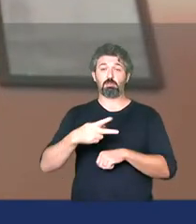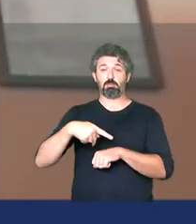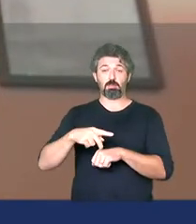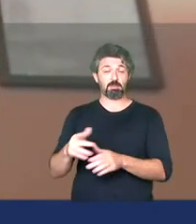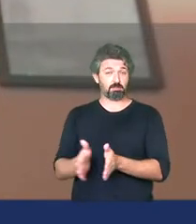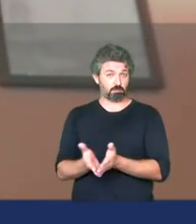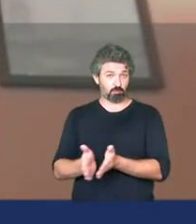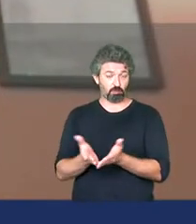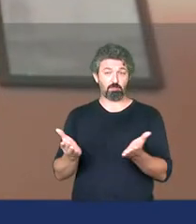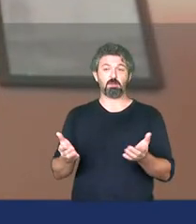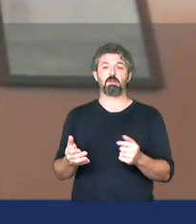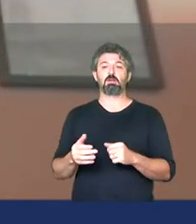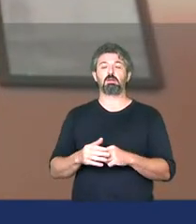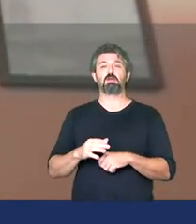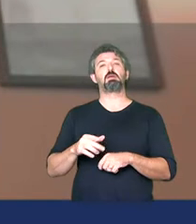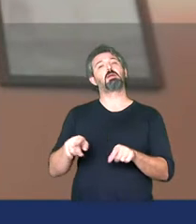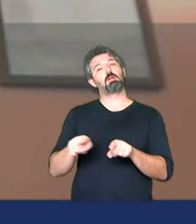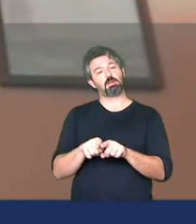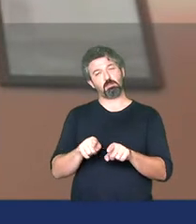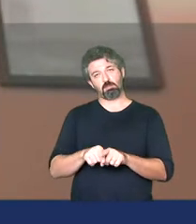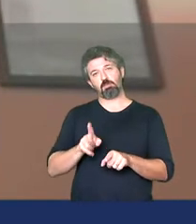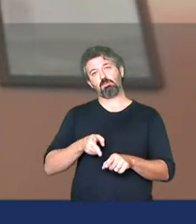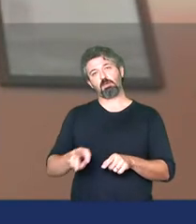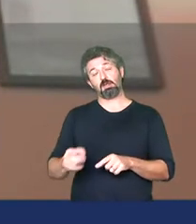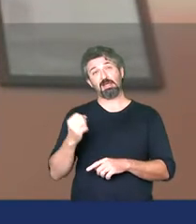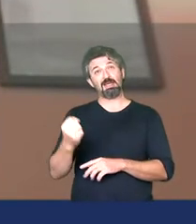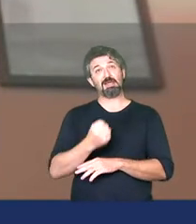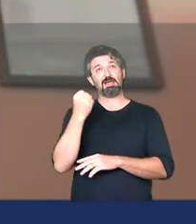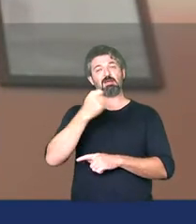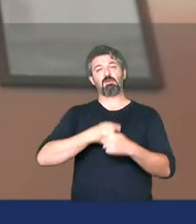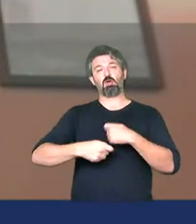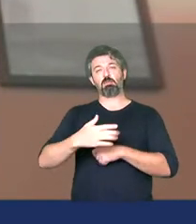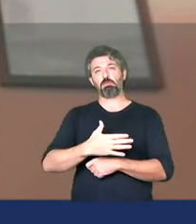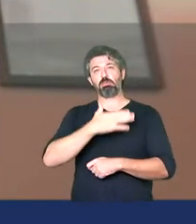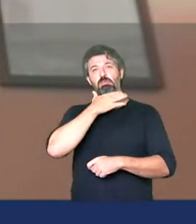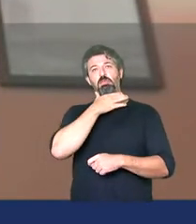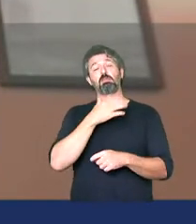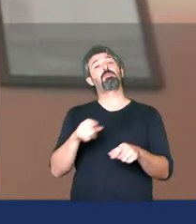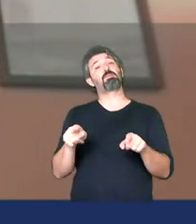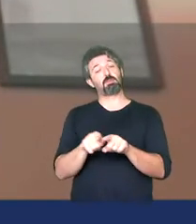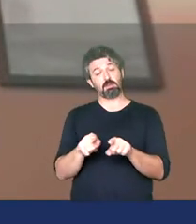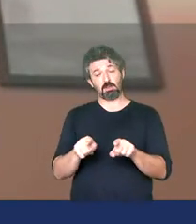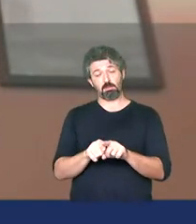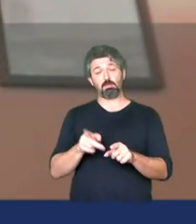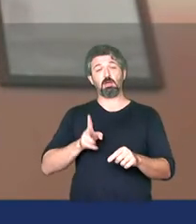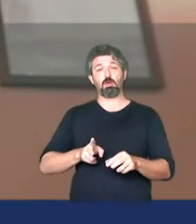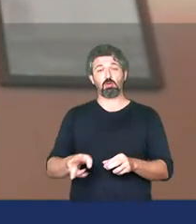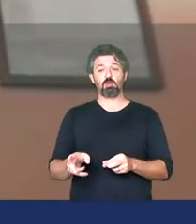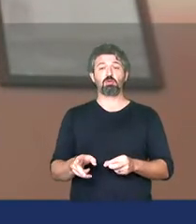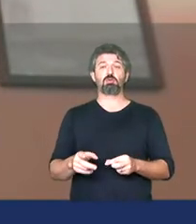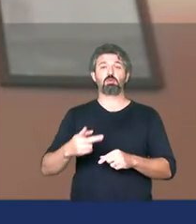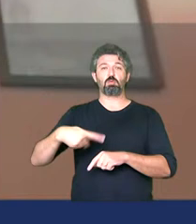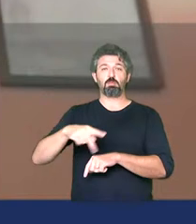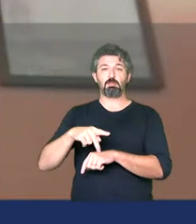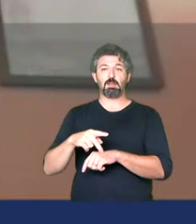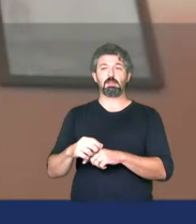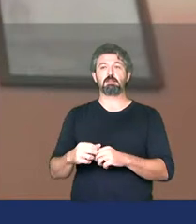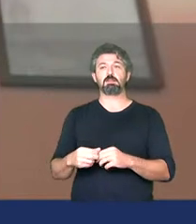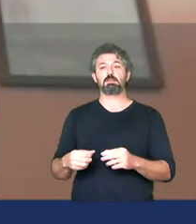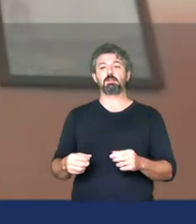AINDA CONTINUARÃO VIVENDO EM UM PAÍS POBRE, AINDA CONTINUARÃO EM UMA GRAVE CRISE ECONÔMICA E AINDA